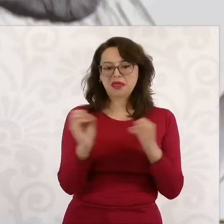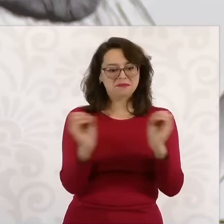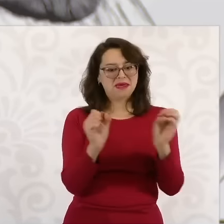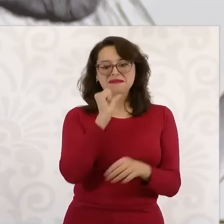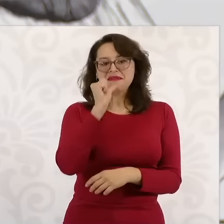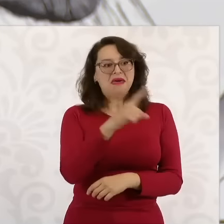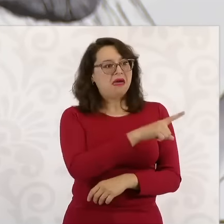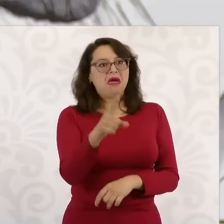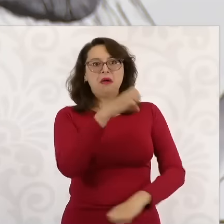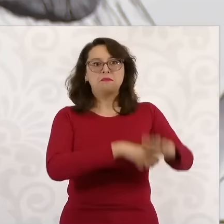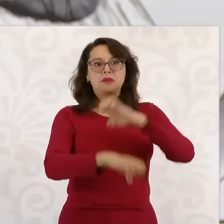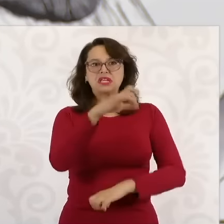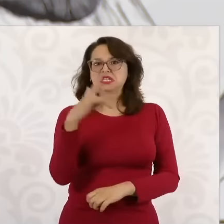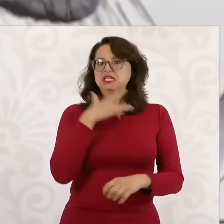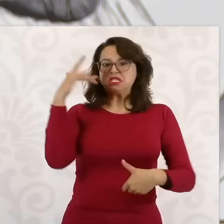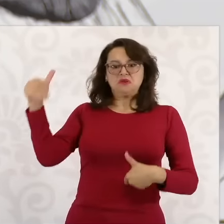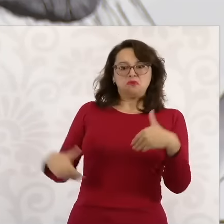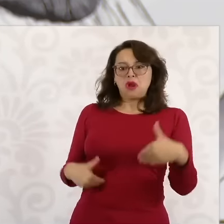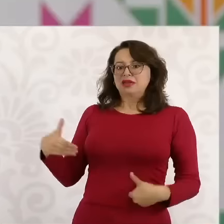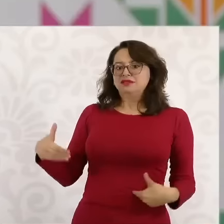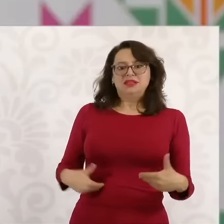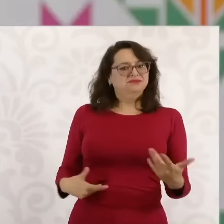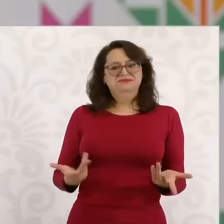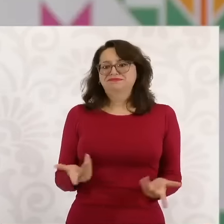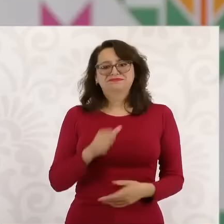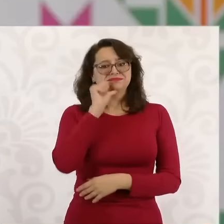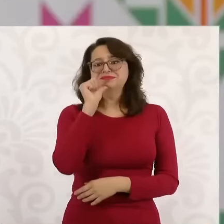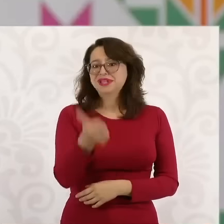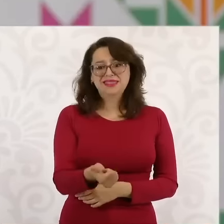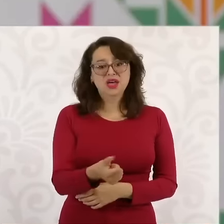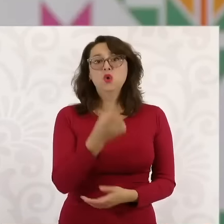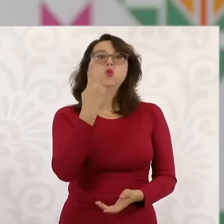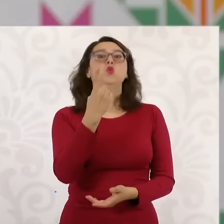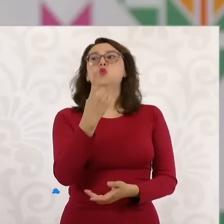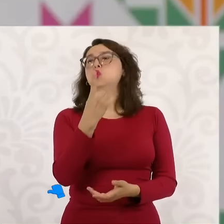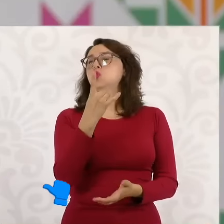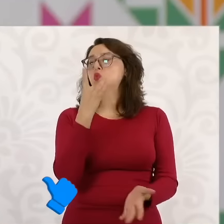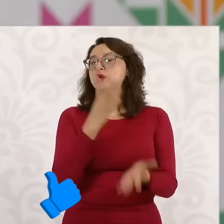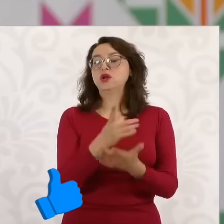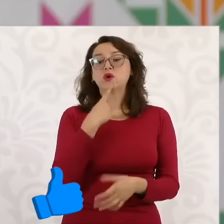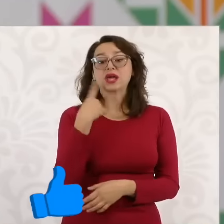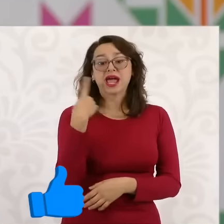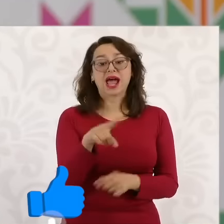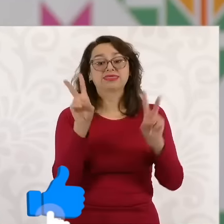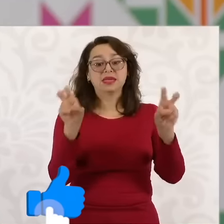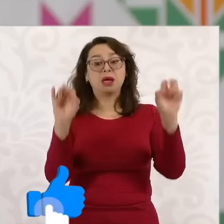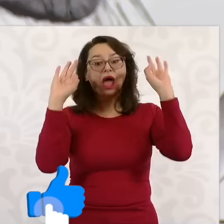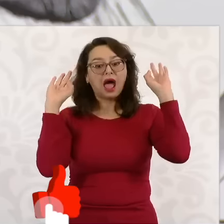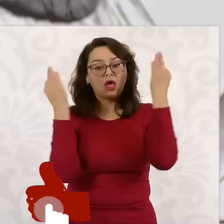de ninguna empresa. Había un pequeño reclamo que tenía que ver con aduanas de una empresa y se está